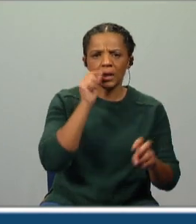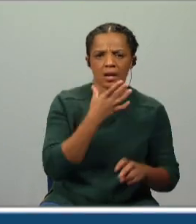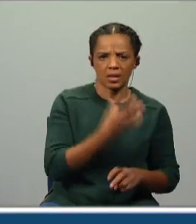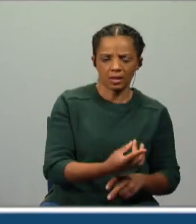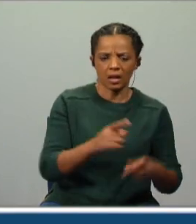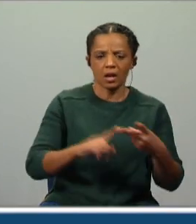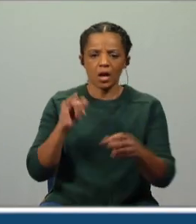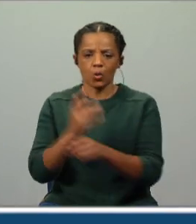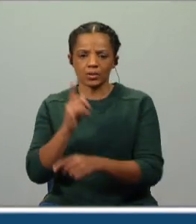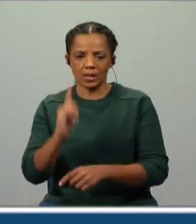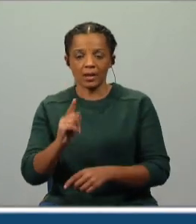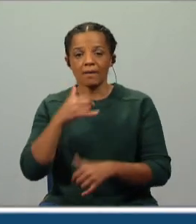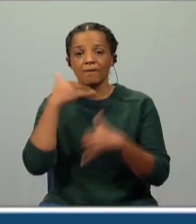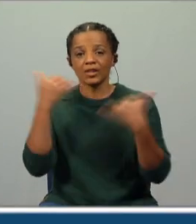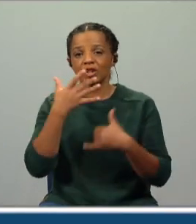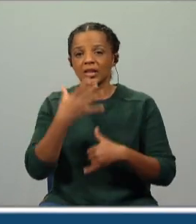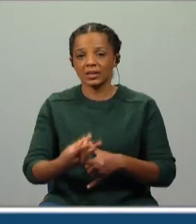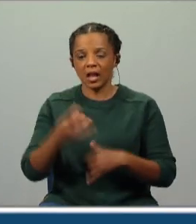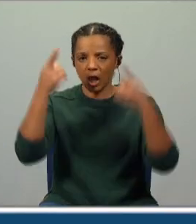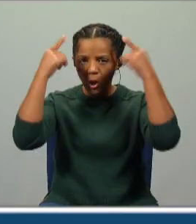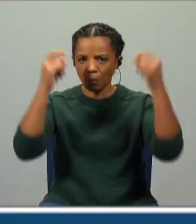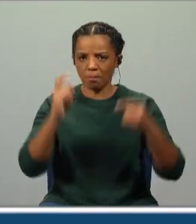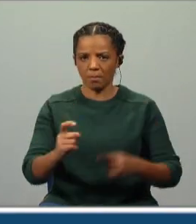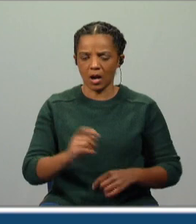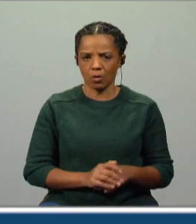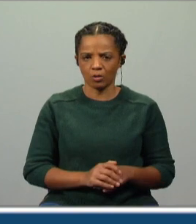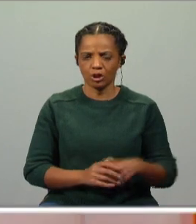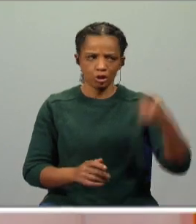Lobo mal e entre elas provavelmente vamos